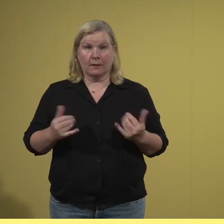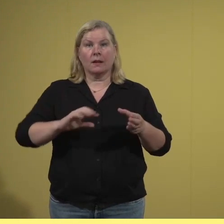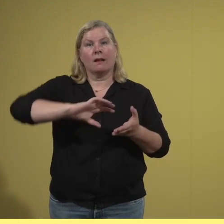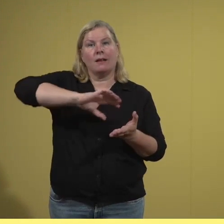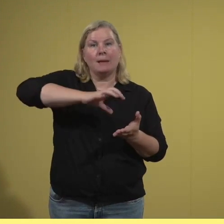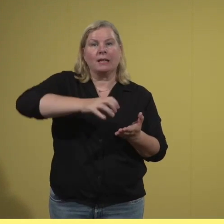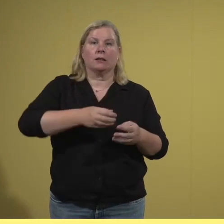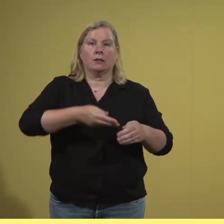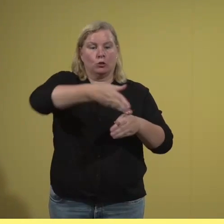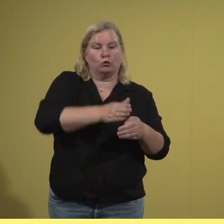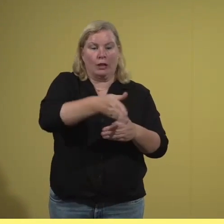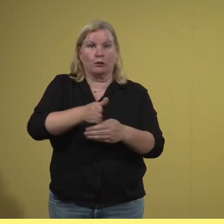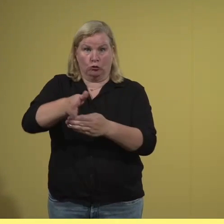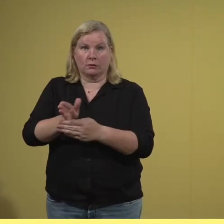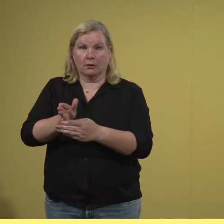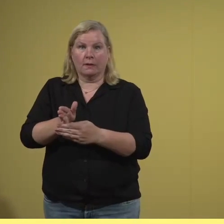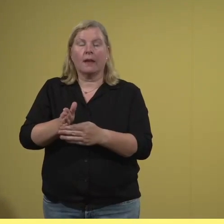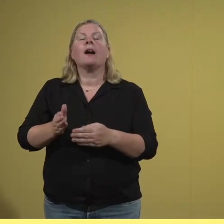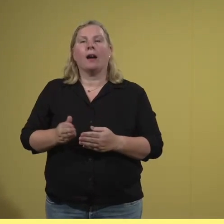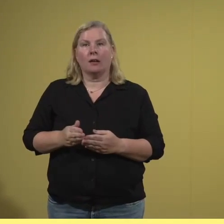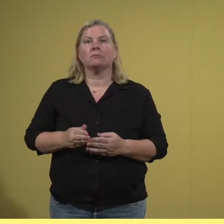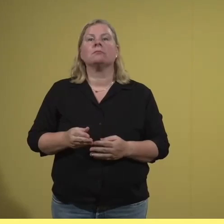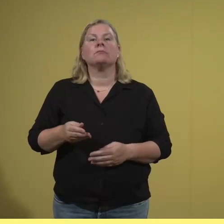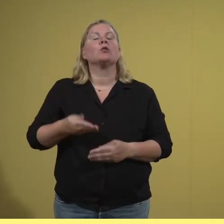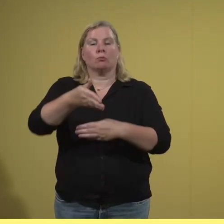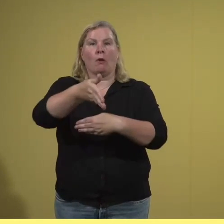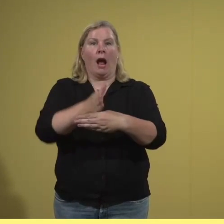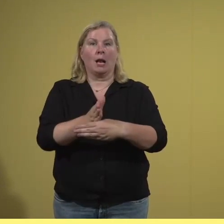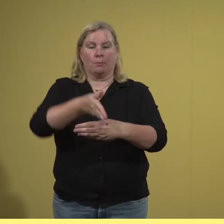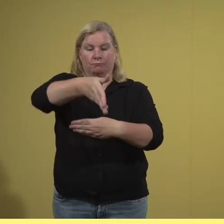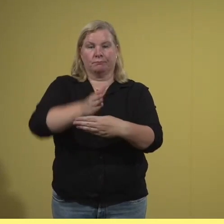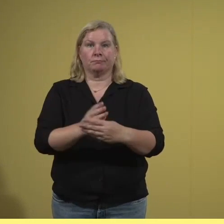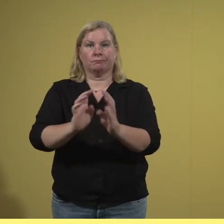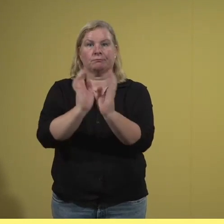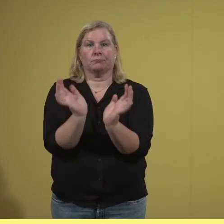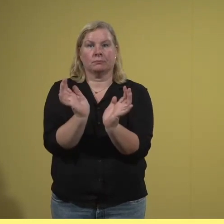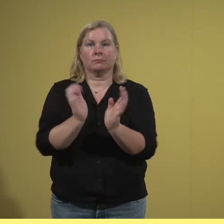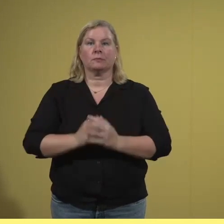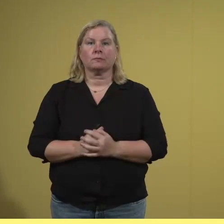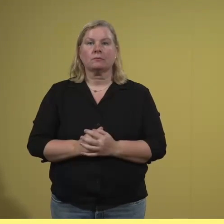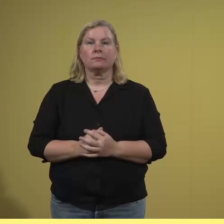Jetzt können wir die Limette schneiden. Ah, jetzt die Limette schneiden. Einmal die Limette halbieren.